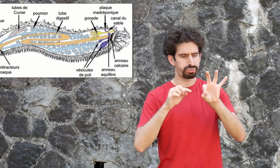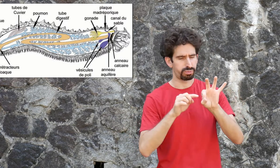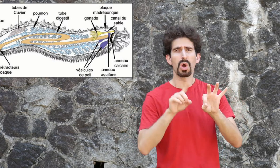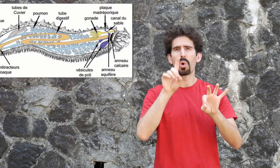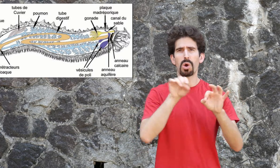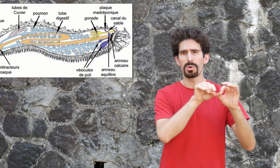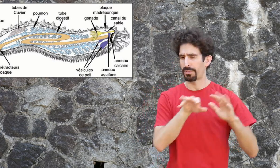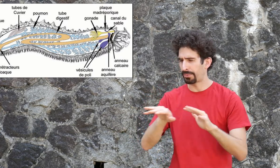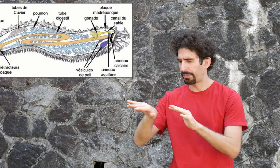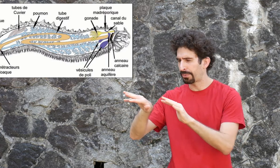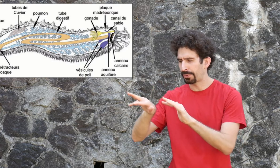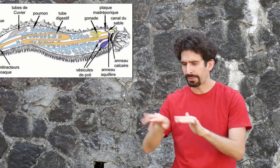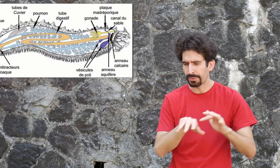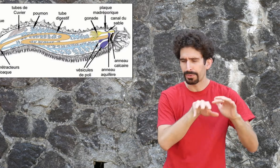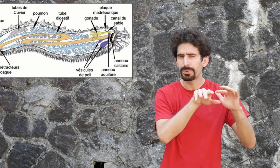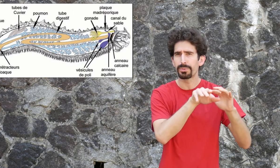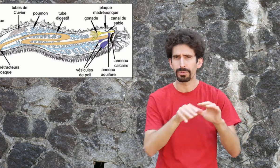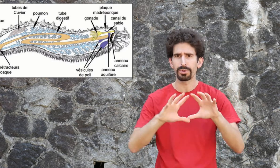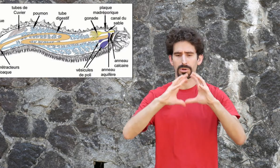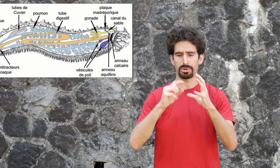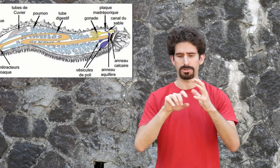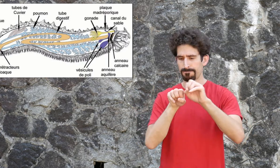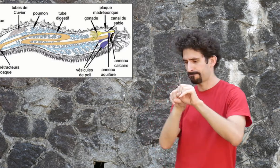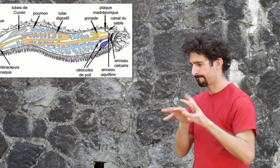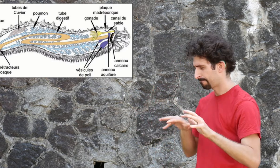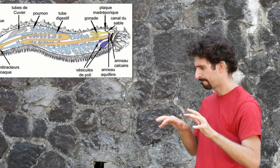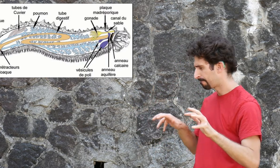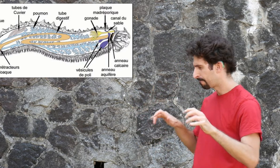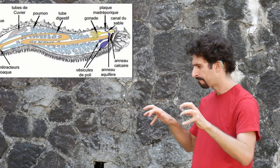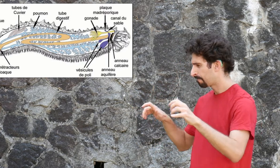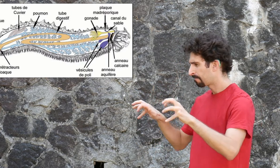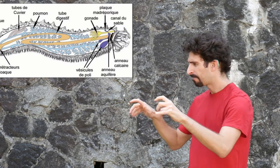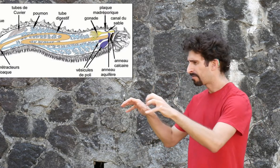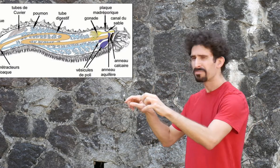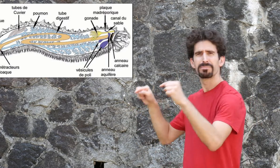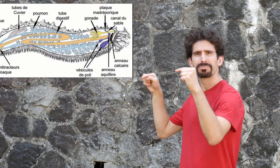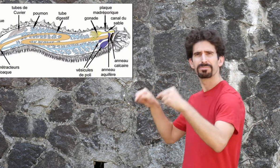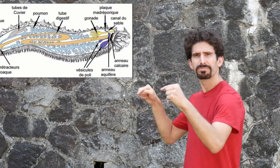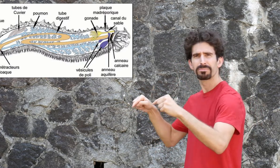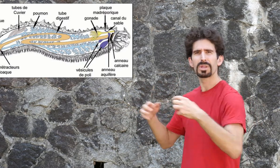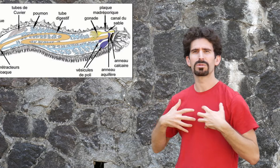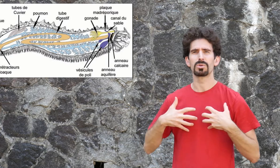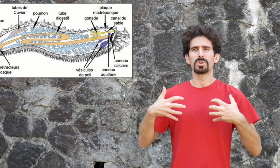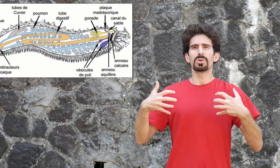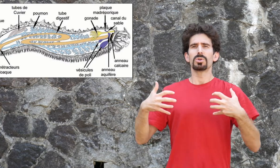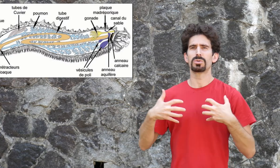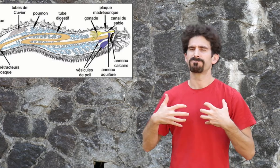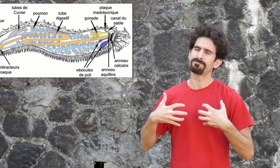l'eau entre et ressort. Or, le cloaque est relié à deux poumons